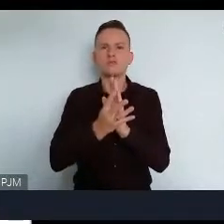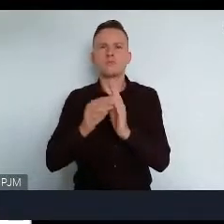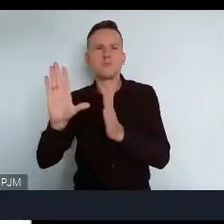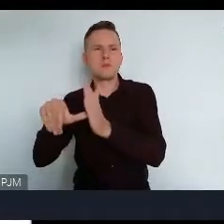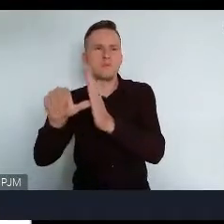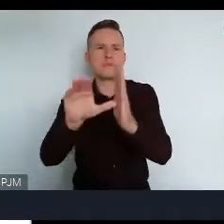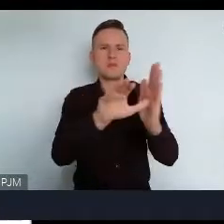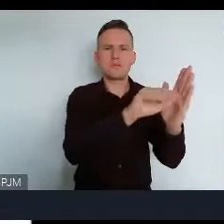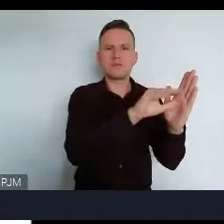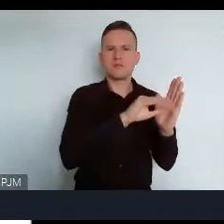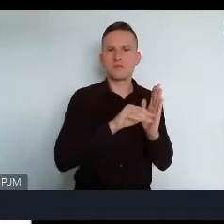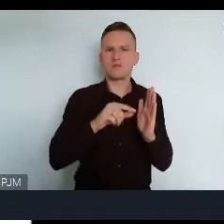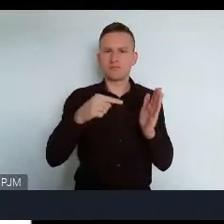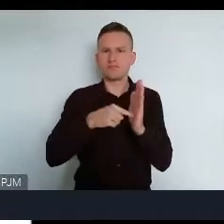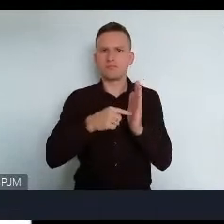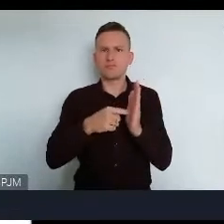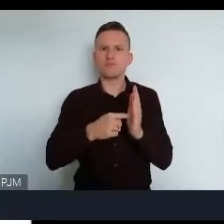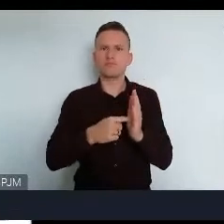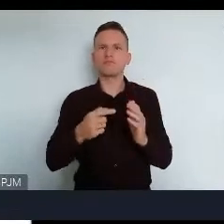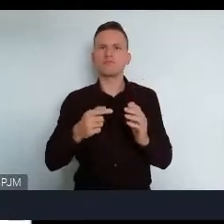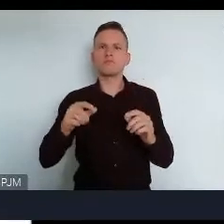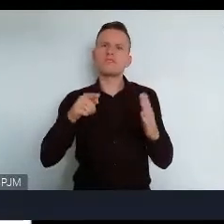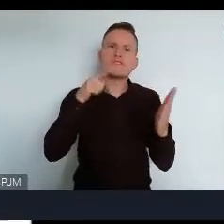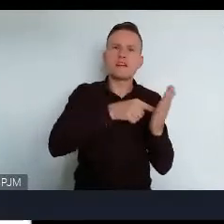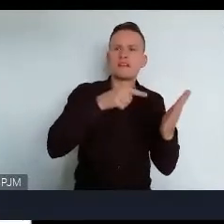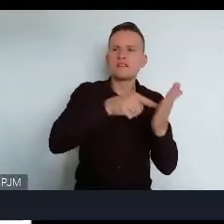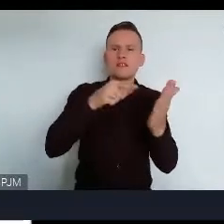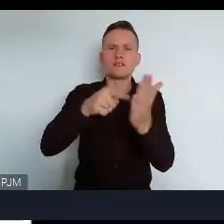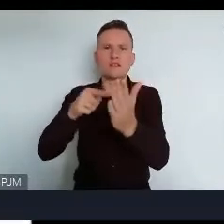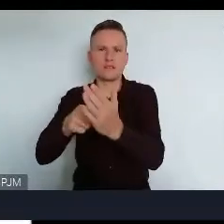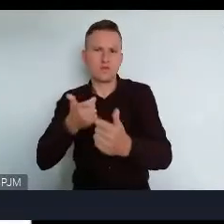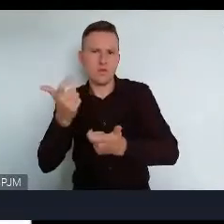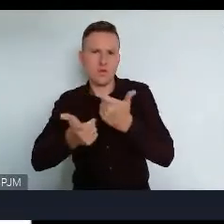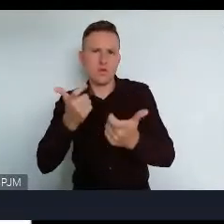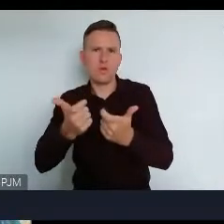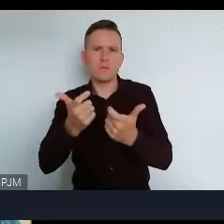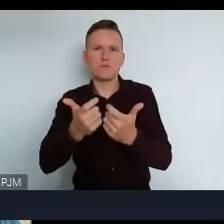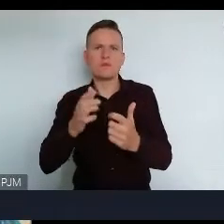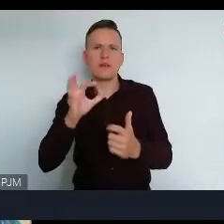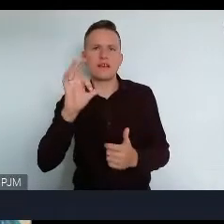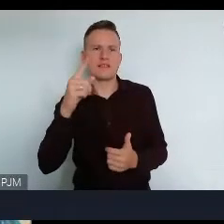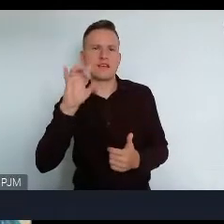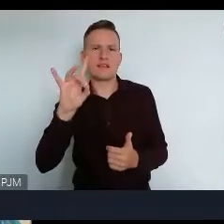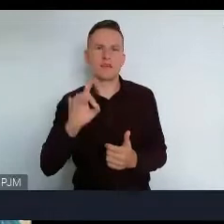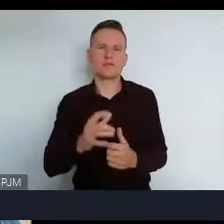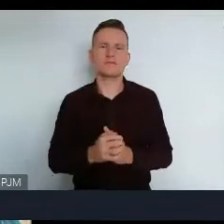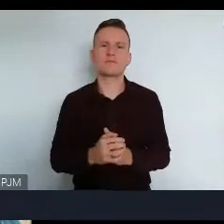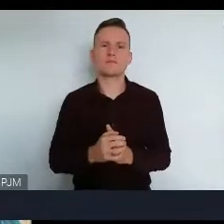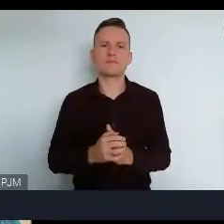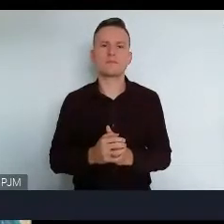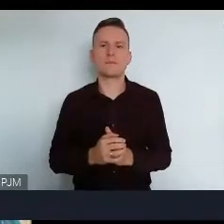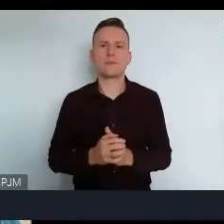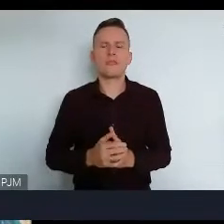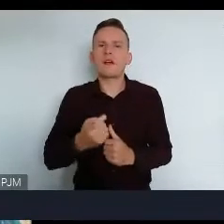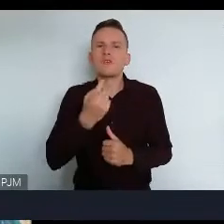w ramach Globalnych Celów dla Miast do lokalizowania SDG. Krótko mówiąc, czym jest narzędzie?